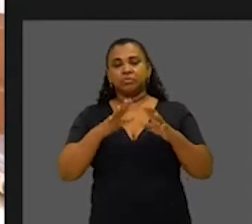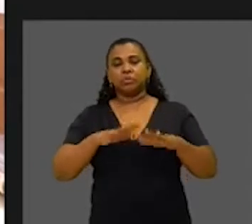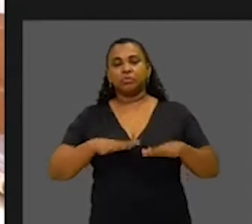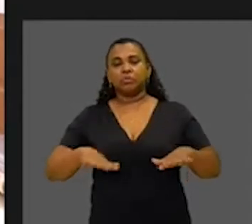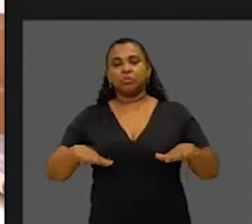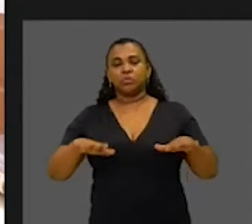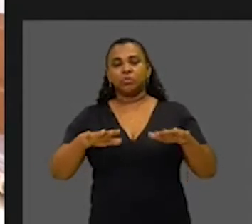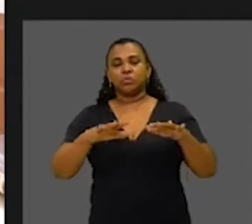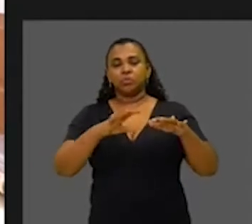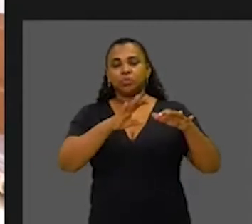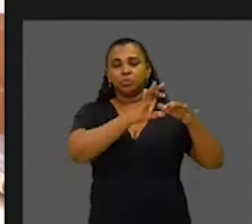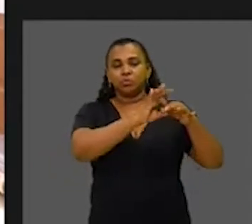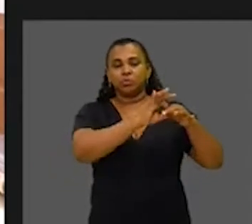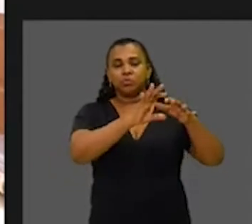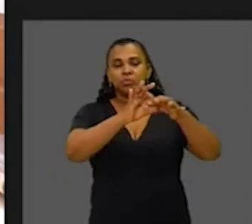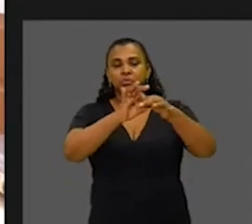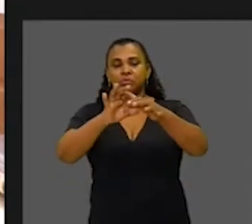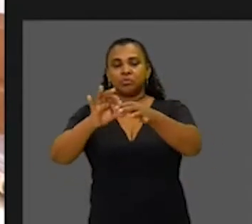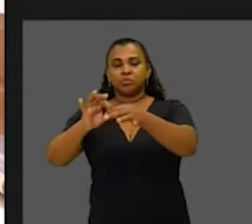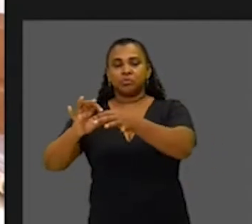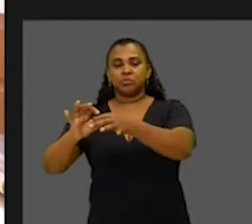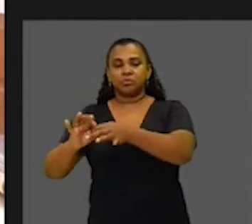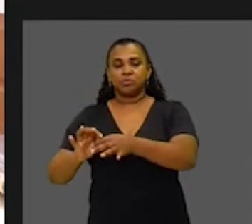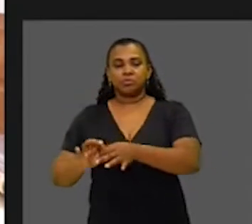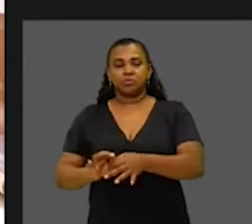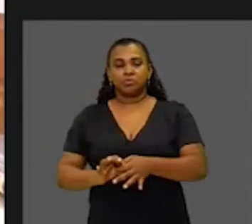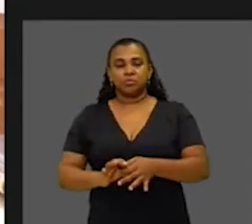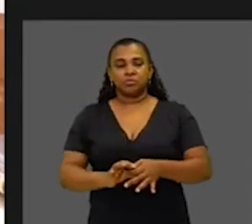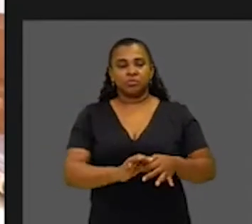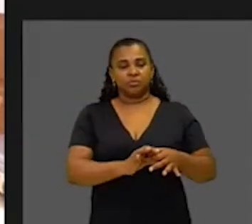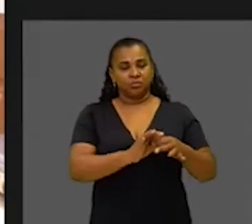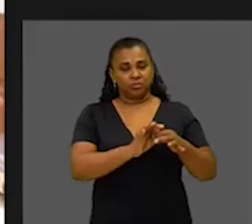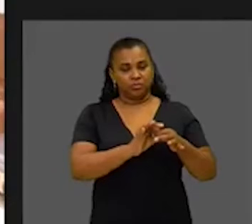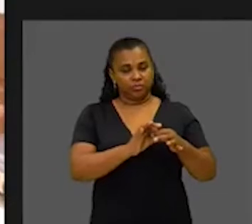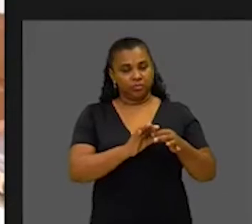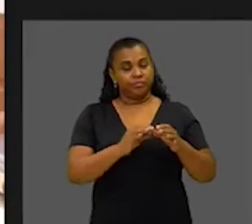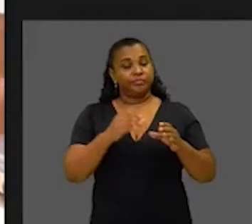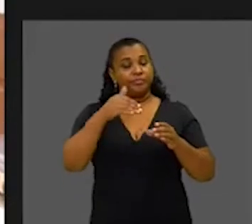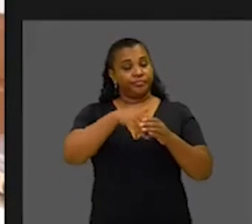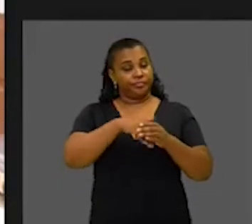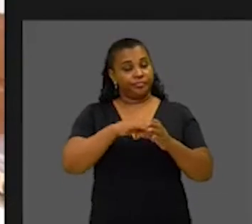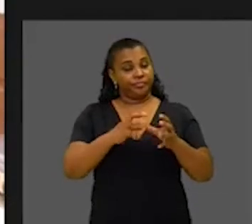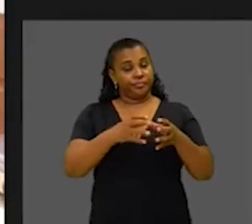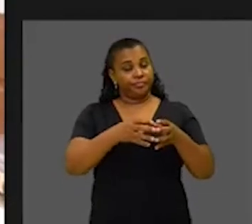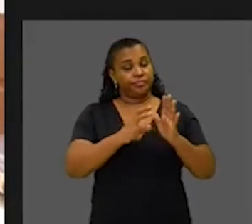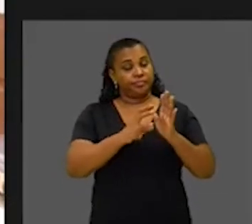o texto assinatura coletiva como uma potência para as redes pré-constituídas quando a gente